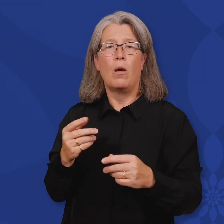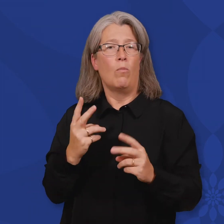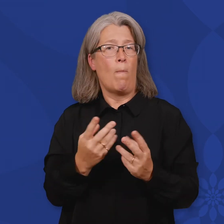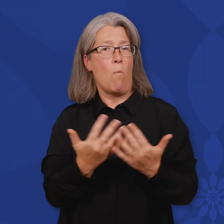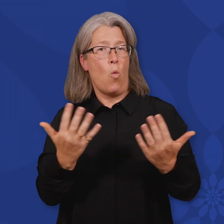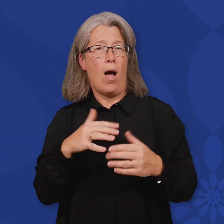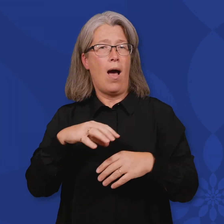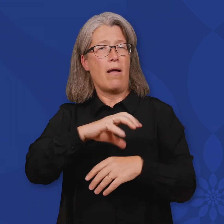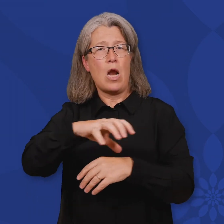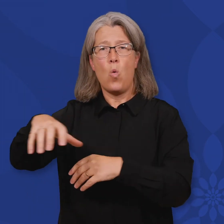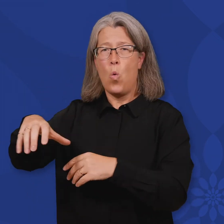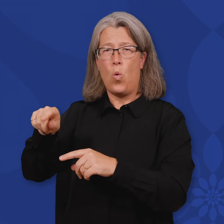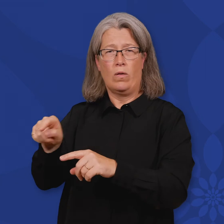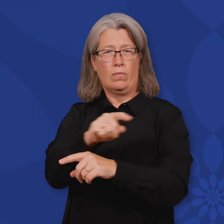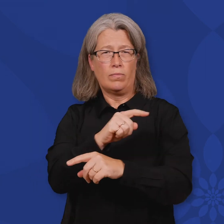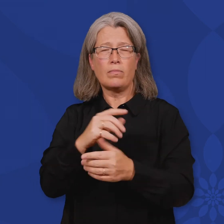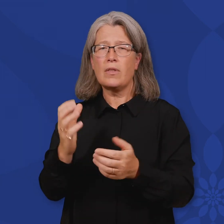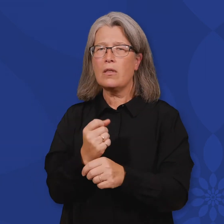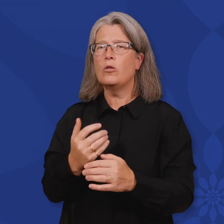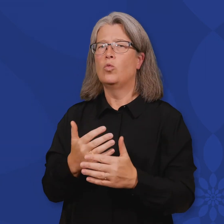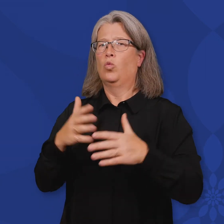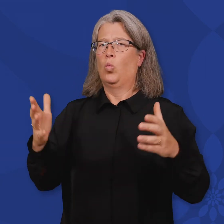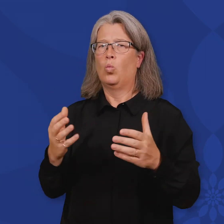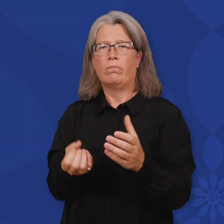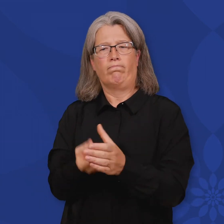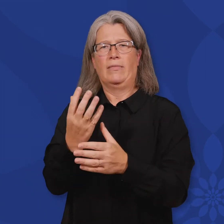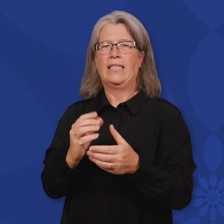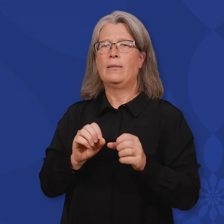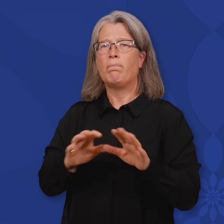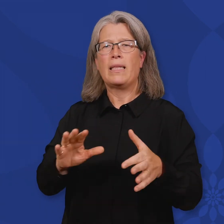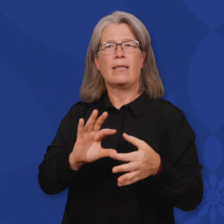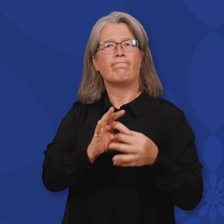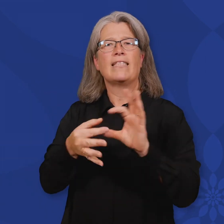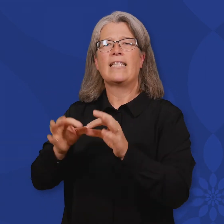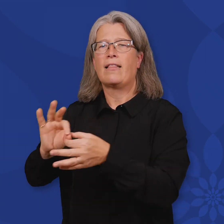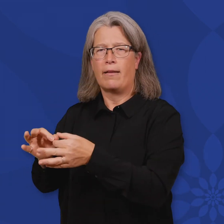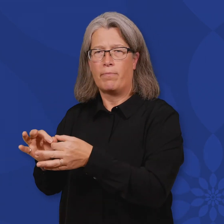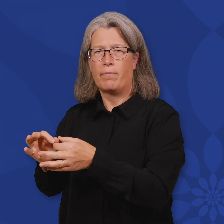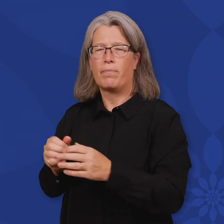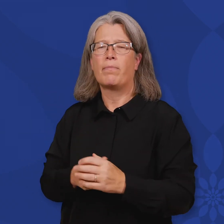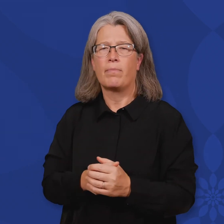omfattande smittokluster i många regioner.